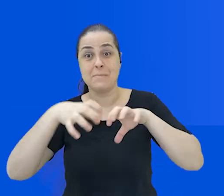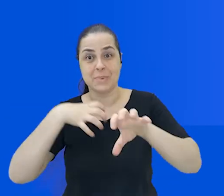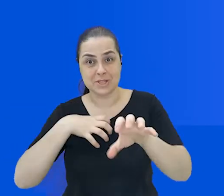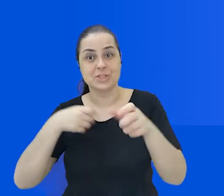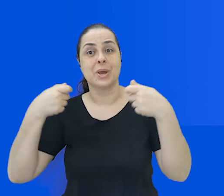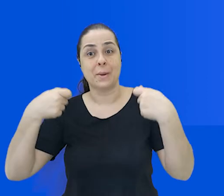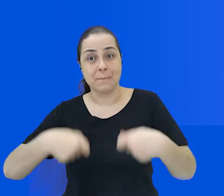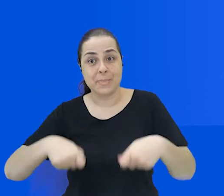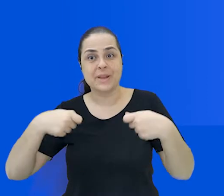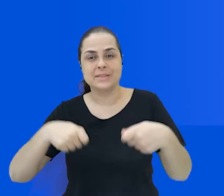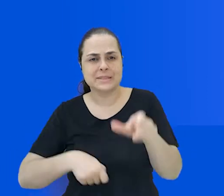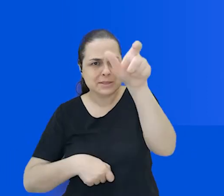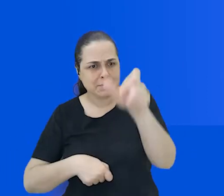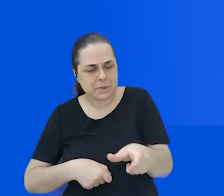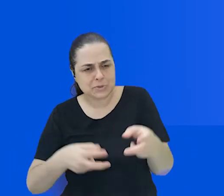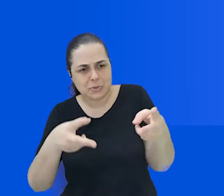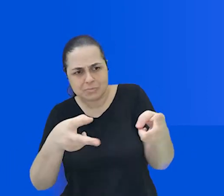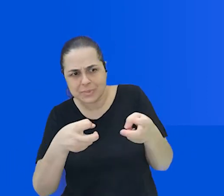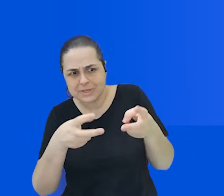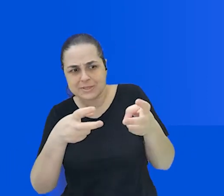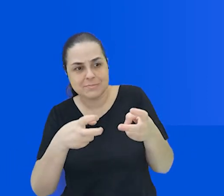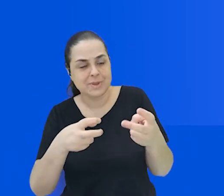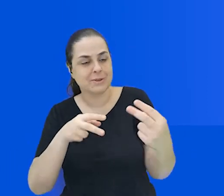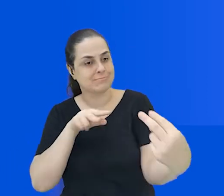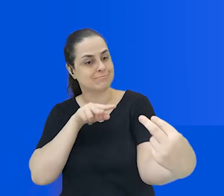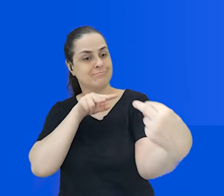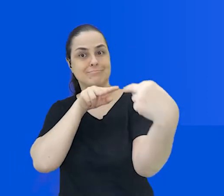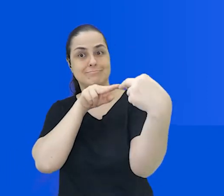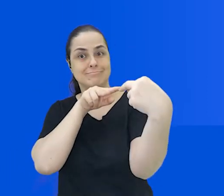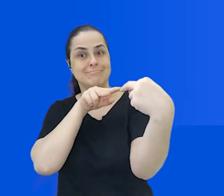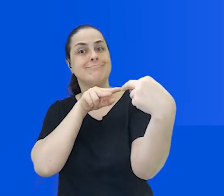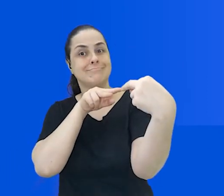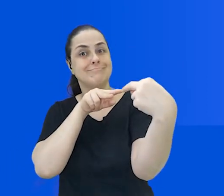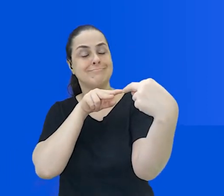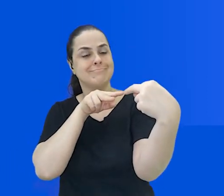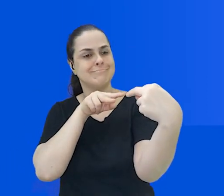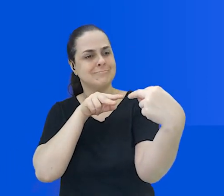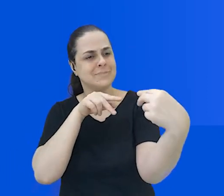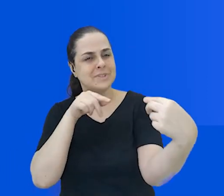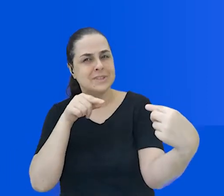precisa ver esse outro(a) na nossa frente para que haja uma ponte ou não.